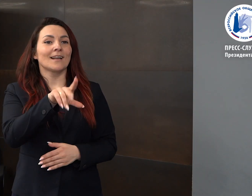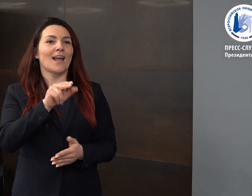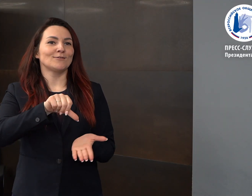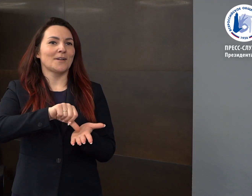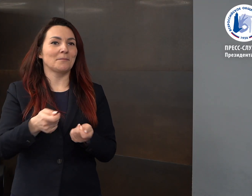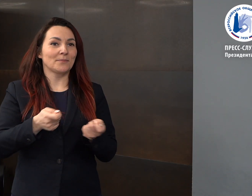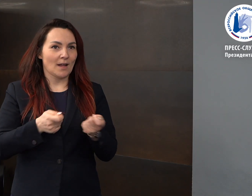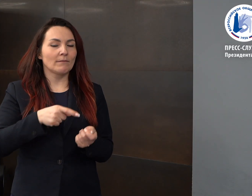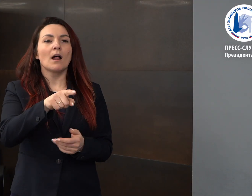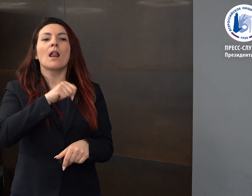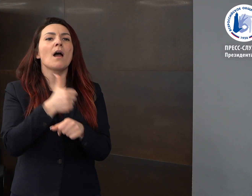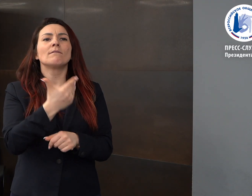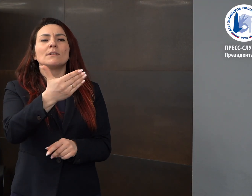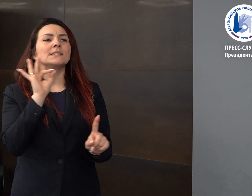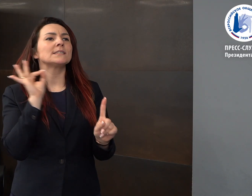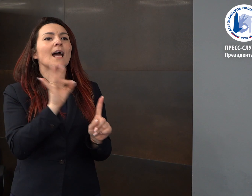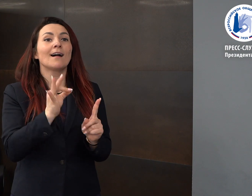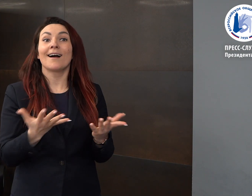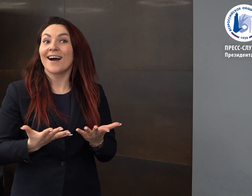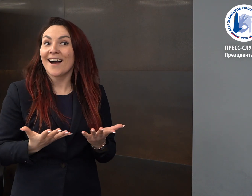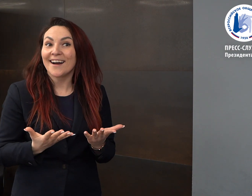Какая у Вас, как члена Правления, главная цель?